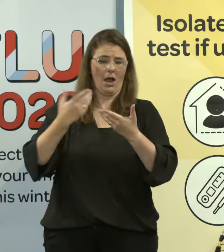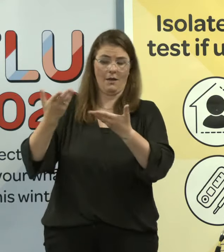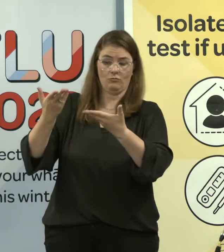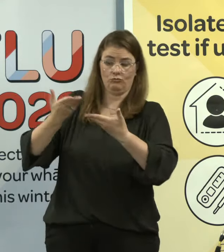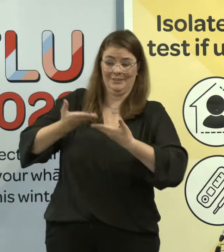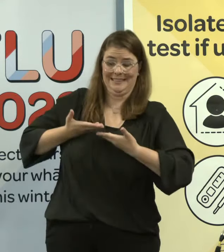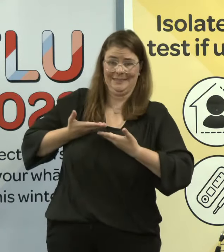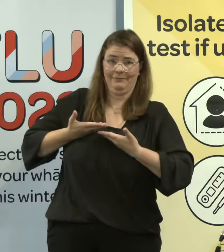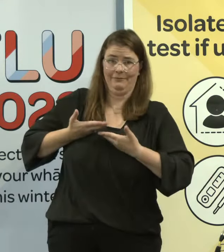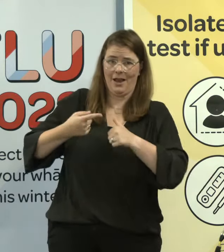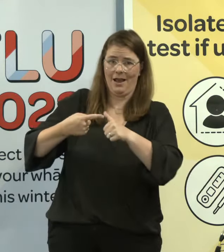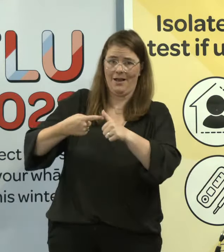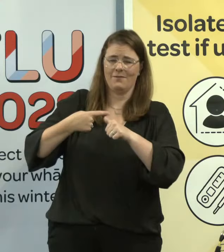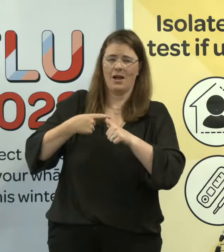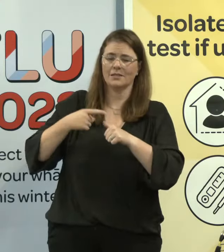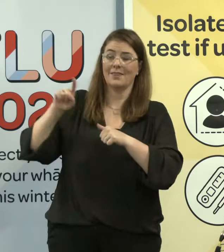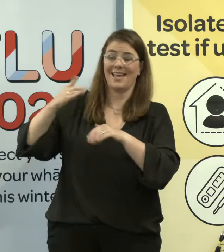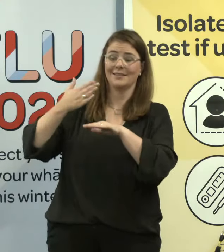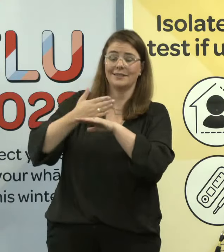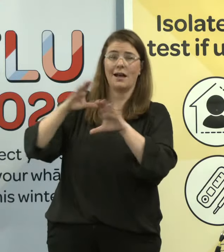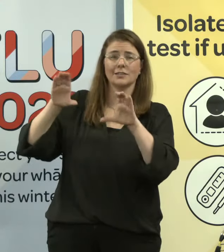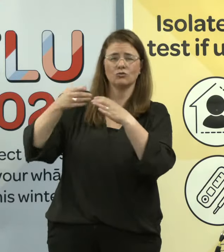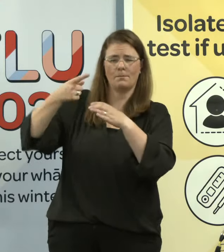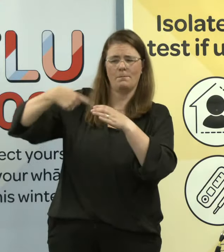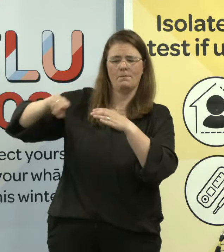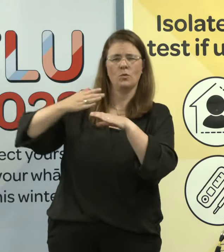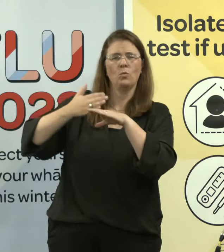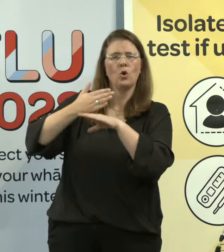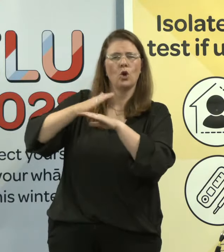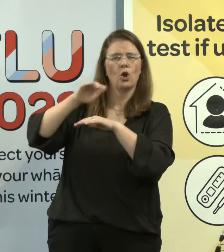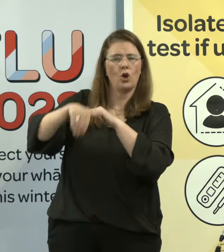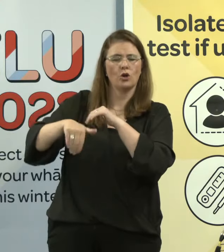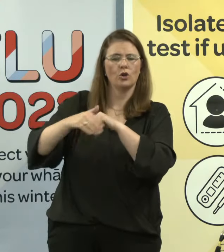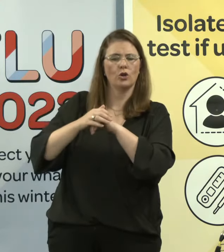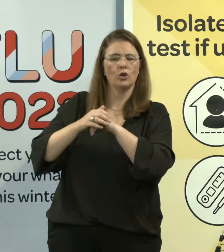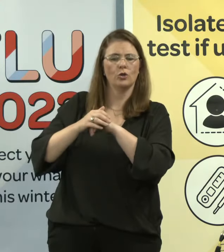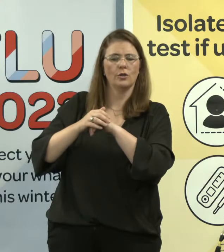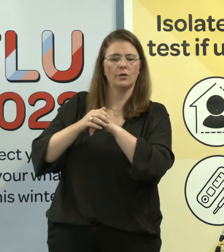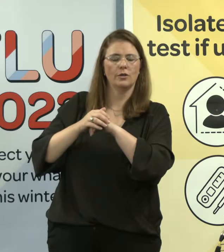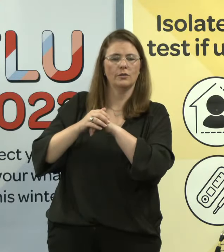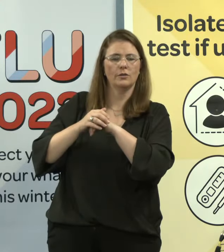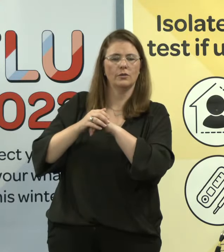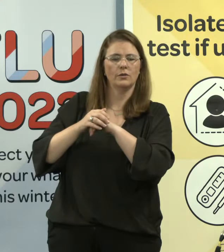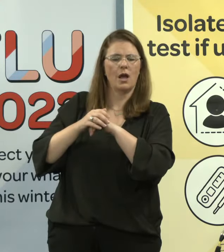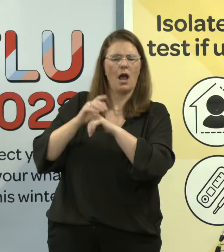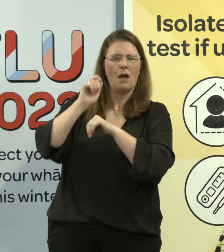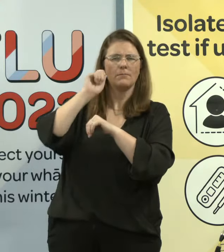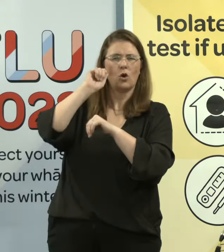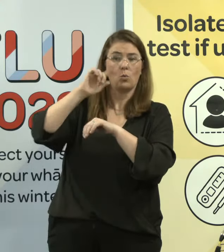tera? Ka hiahia pea a Dr Bloomfield